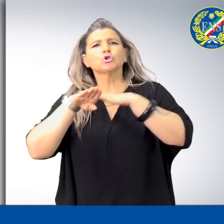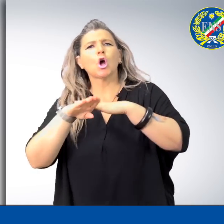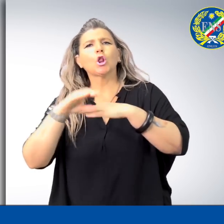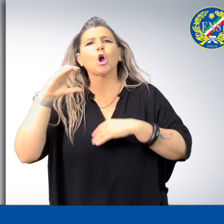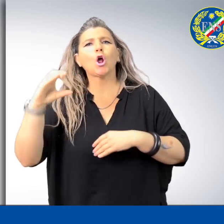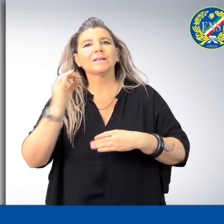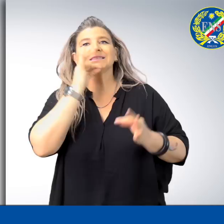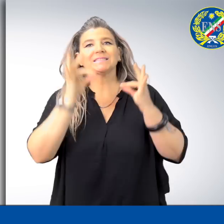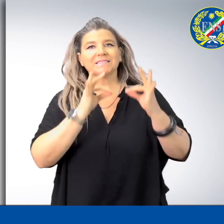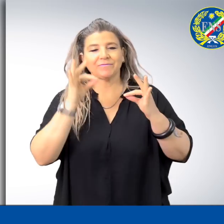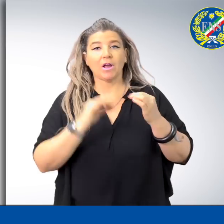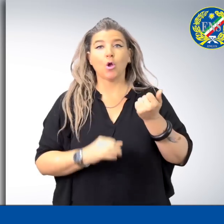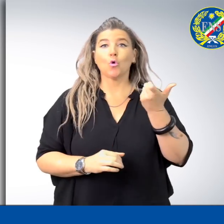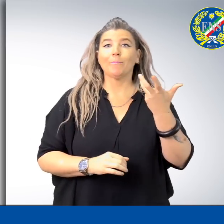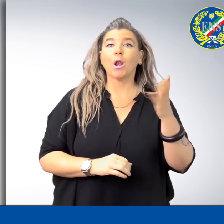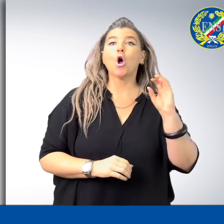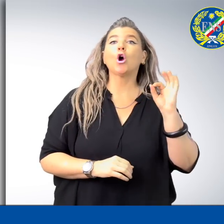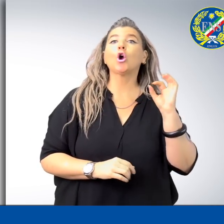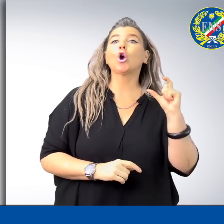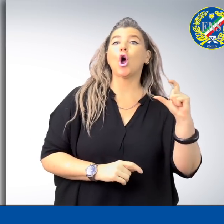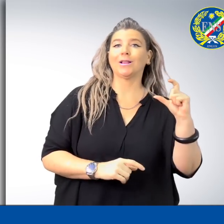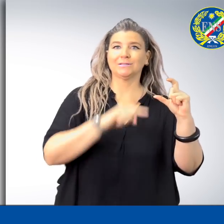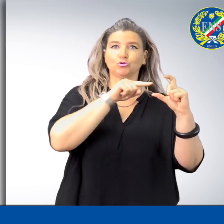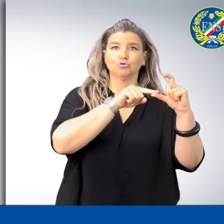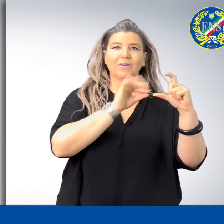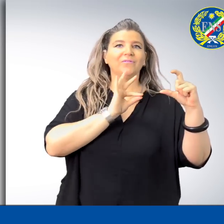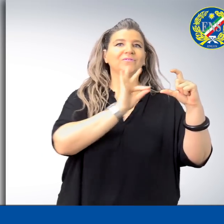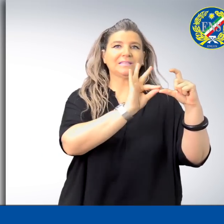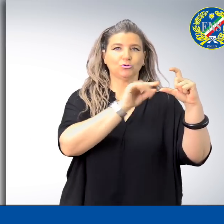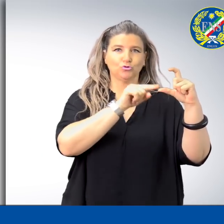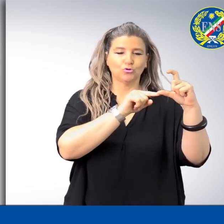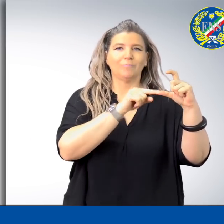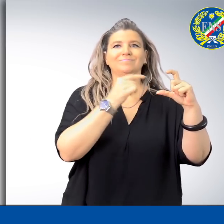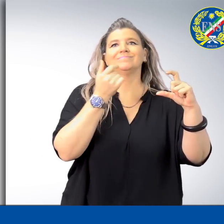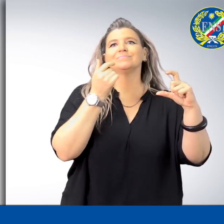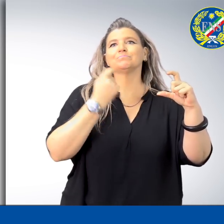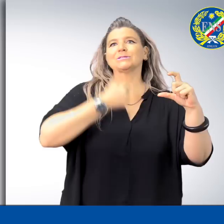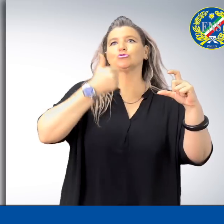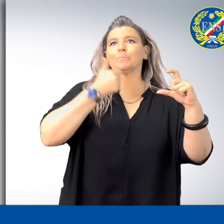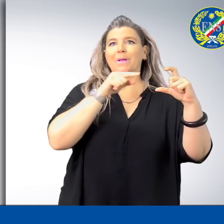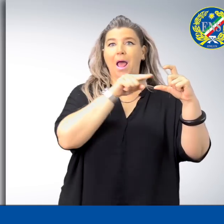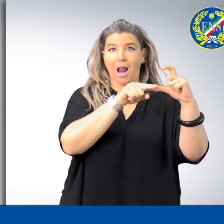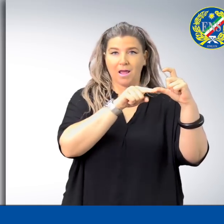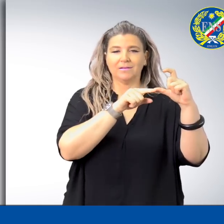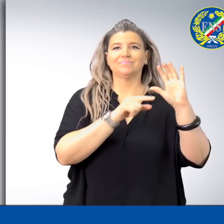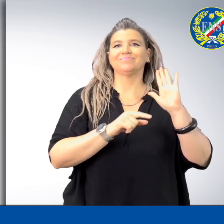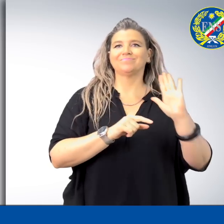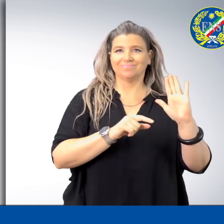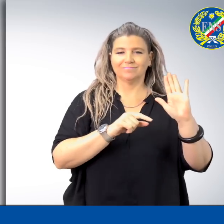Sottocodice cosa significa? Nel retro della patente c'è il numero codice principale